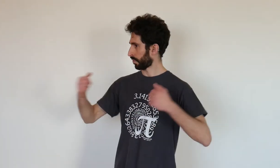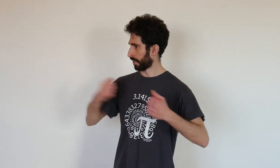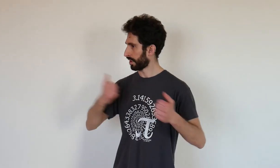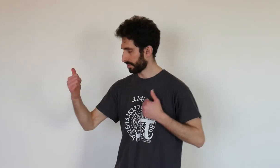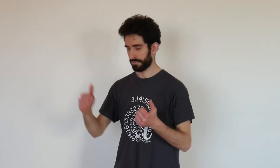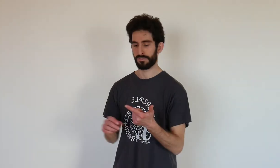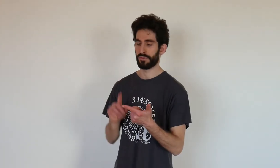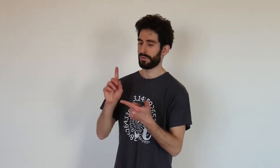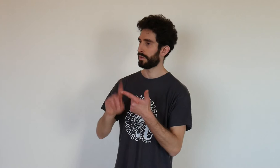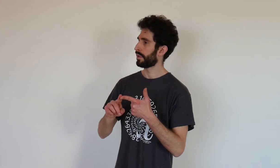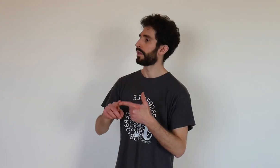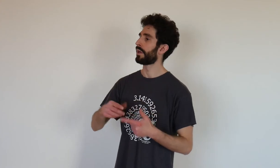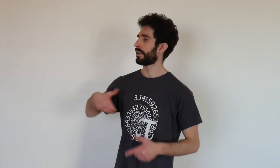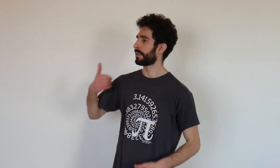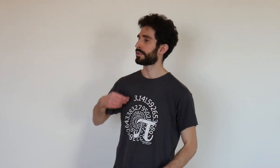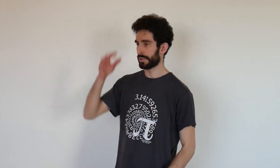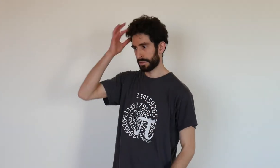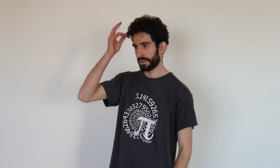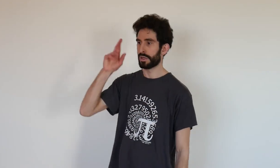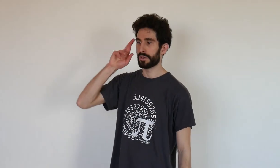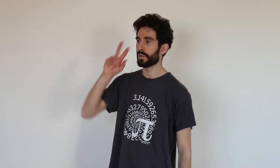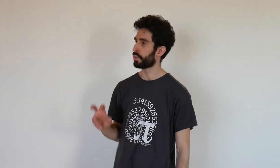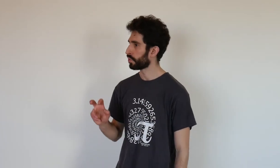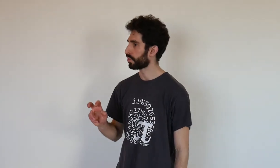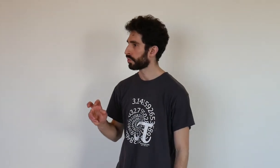Le gorille, l'ourang-outang,